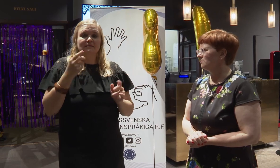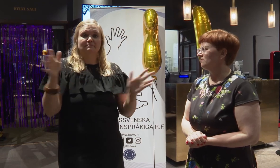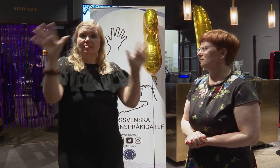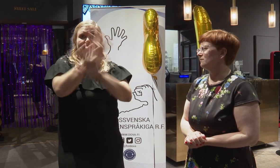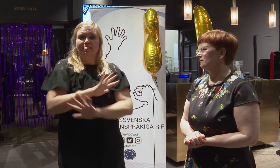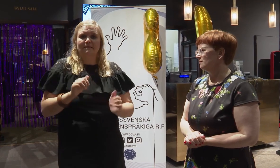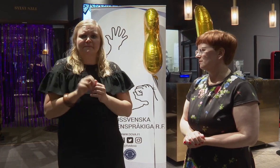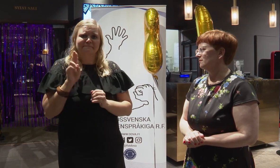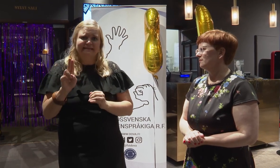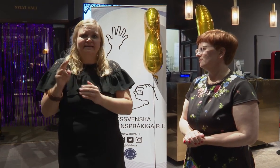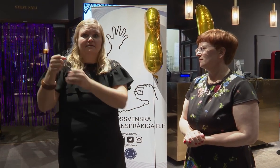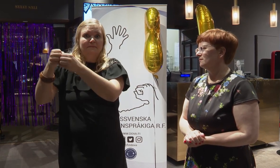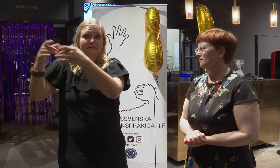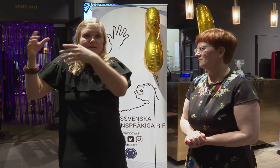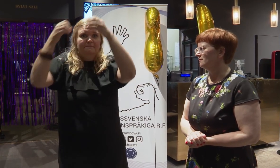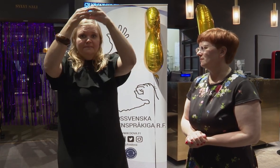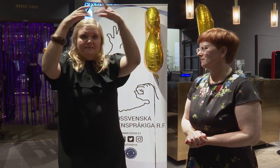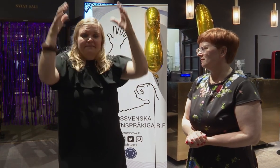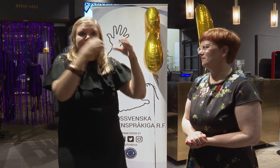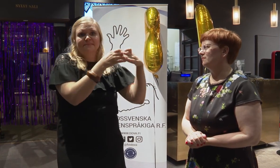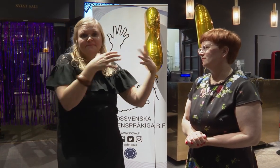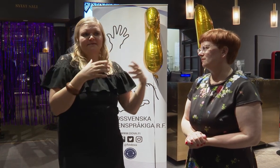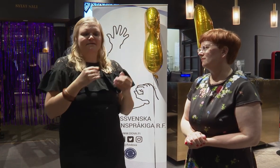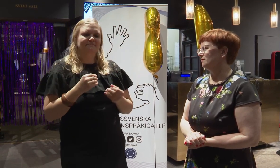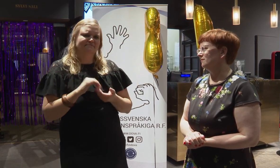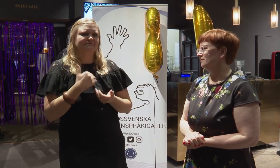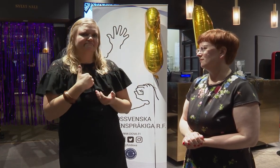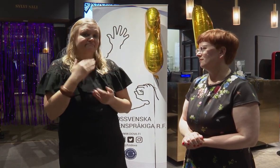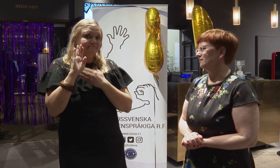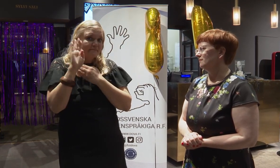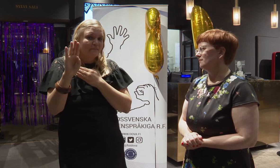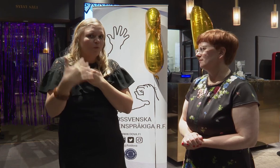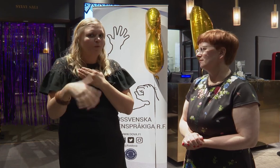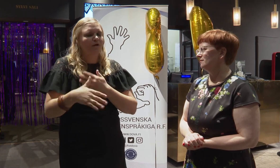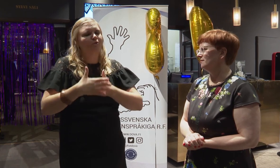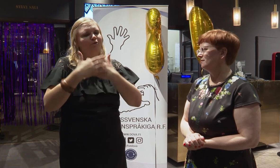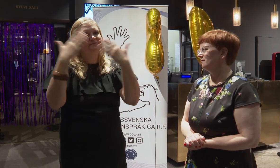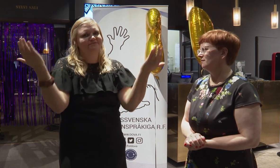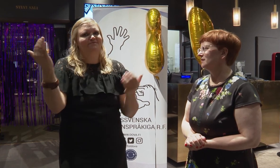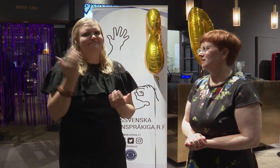Kielen tulevaisuus näyttää siis valoisalta.